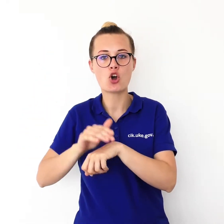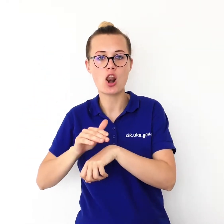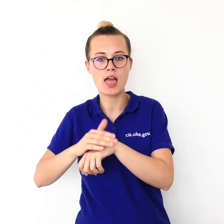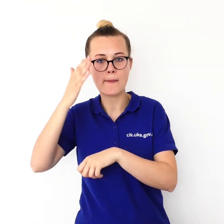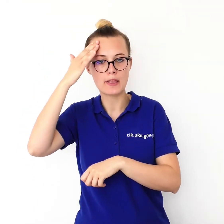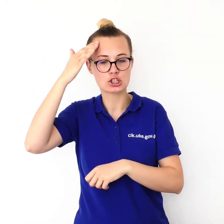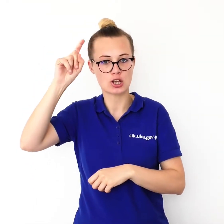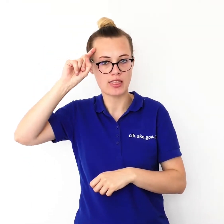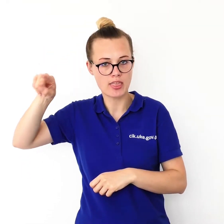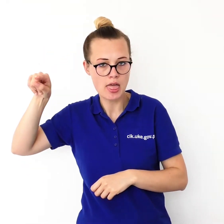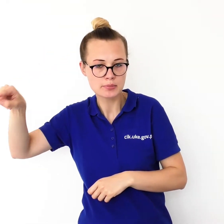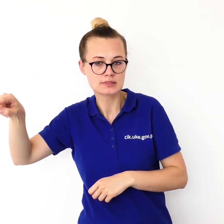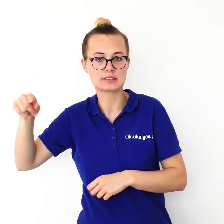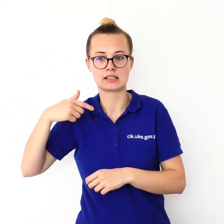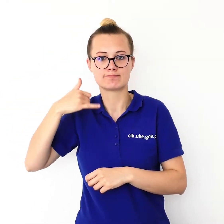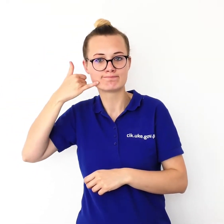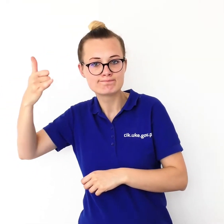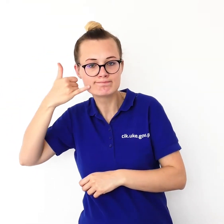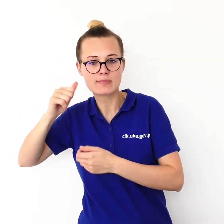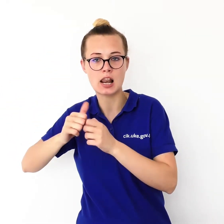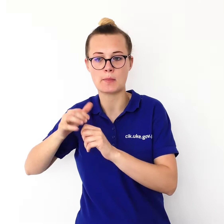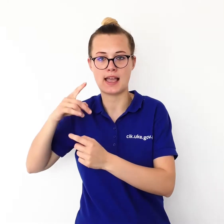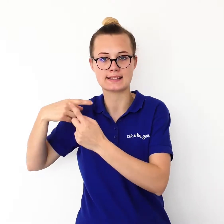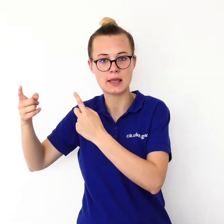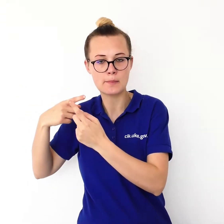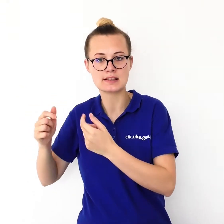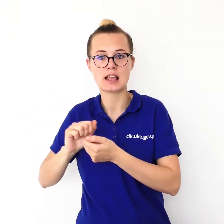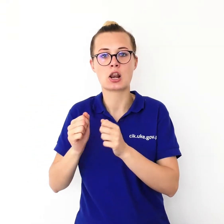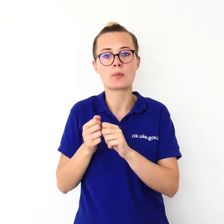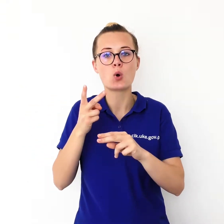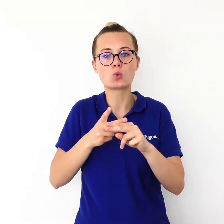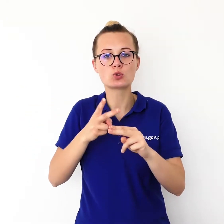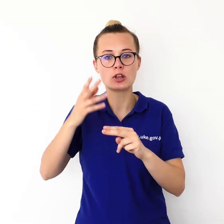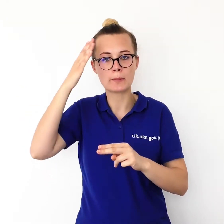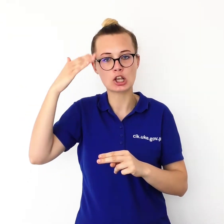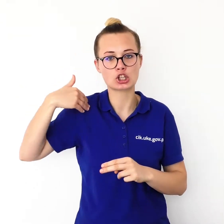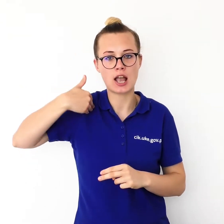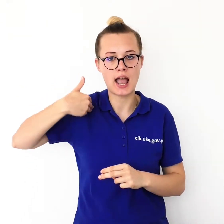do kolegi w Niemczech